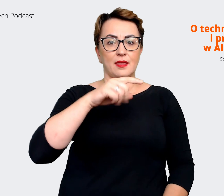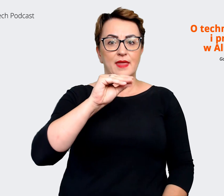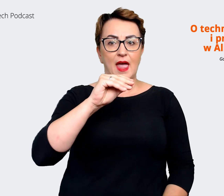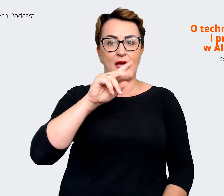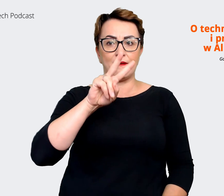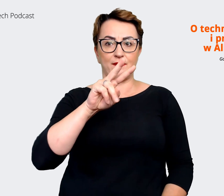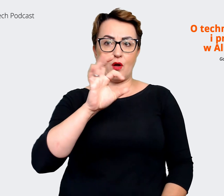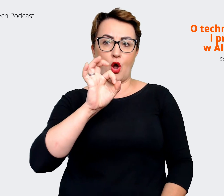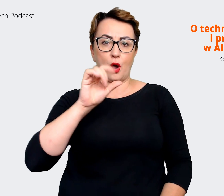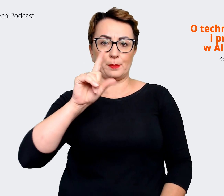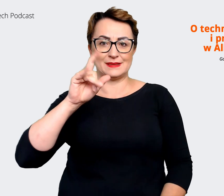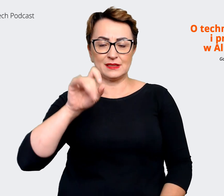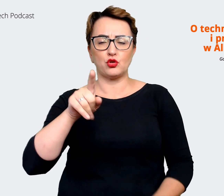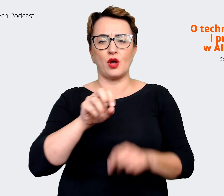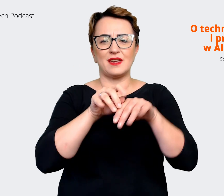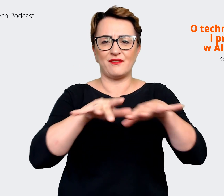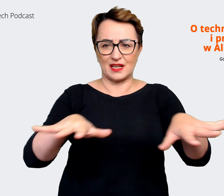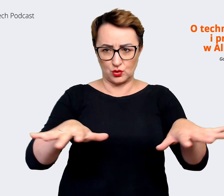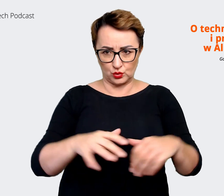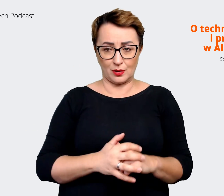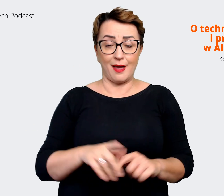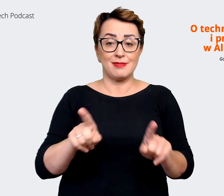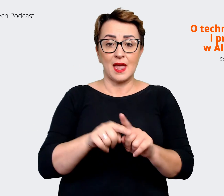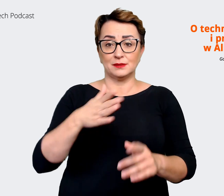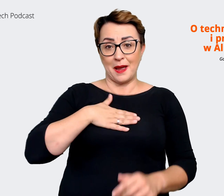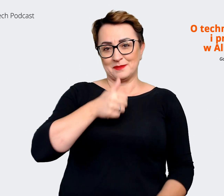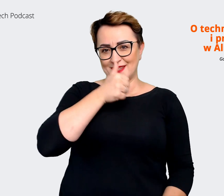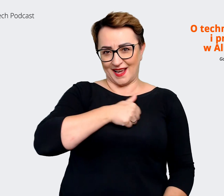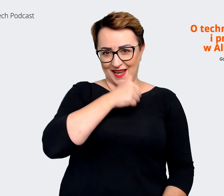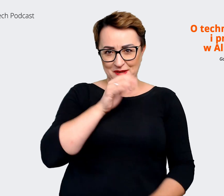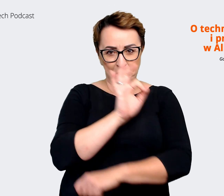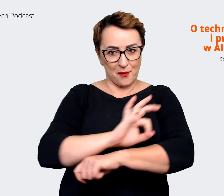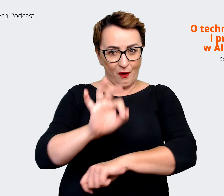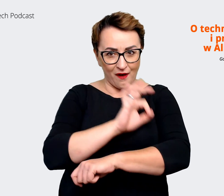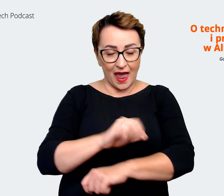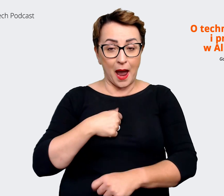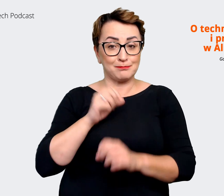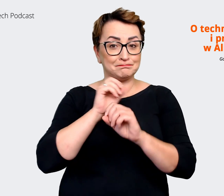infrastruktura właściwie. Mam też sekretny projekt, którego na razie nie mogę mówić